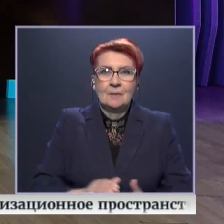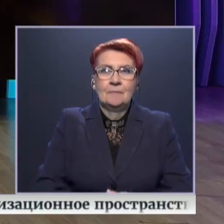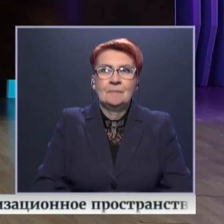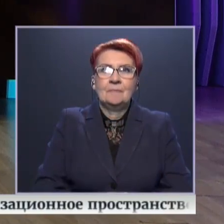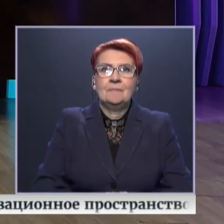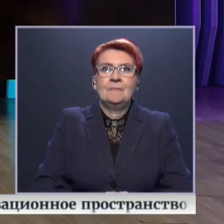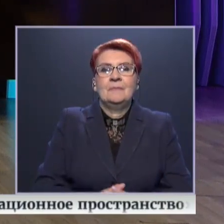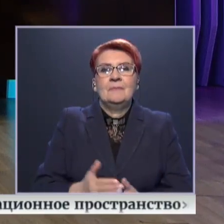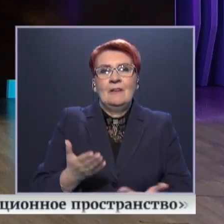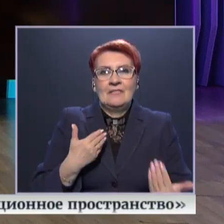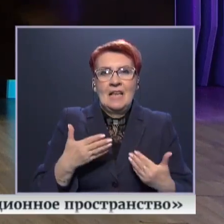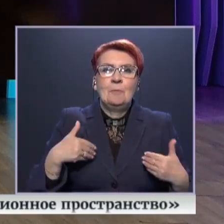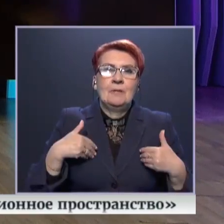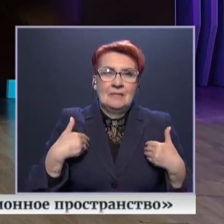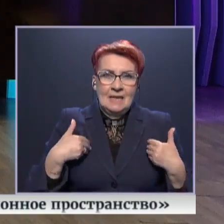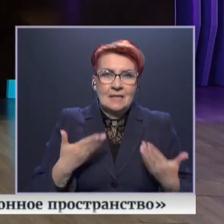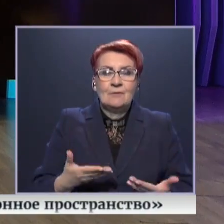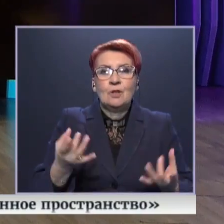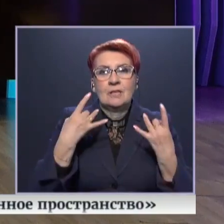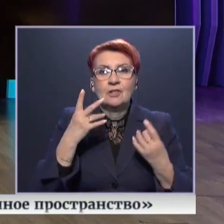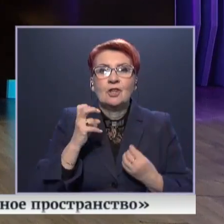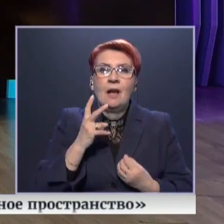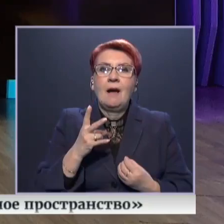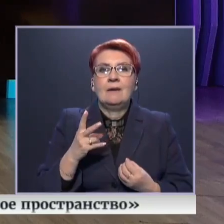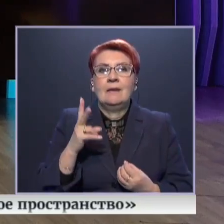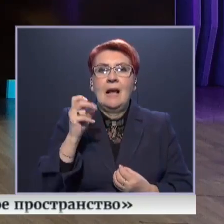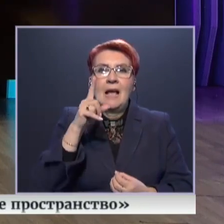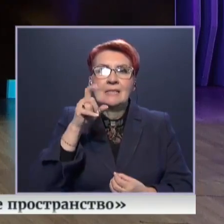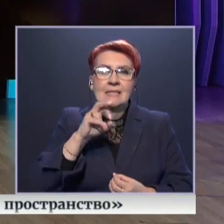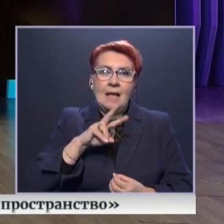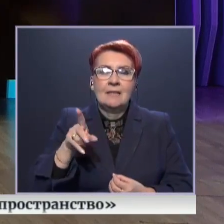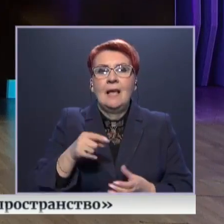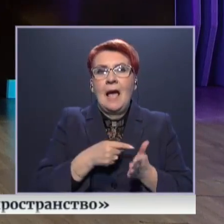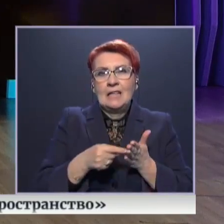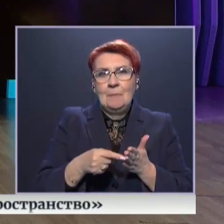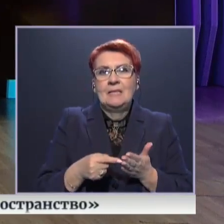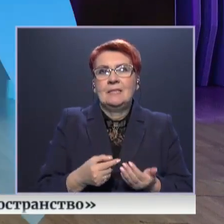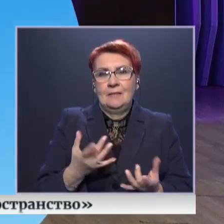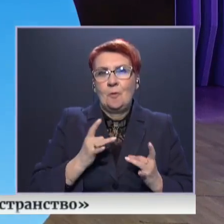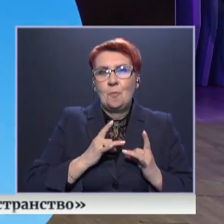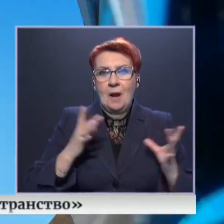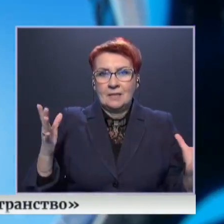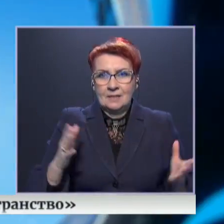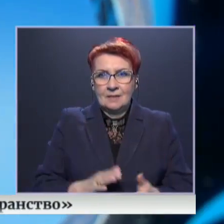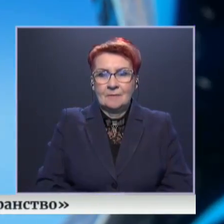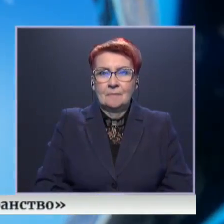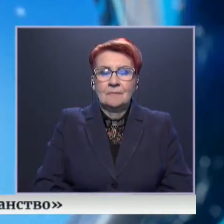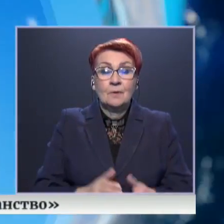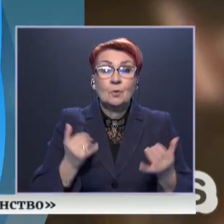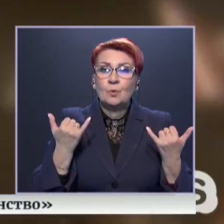Взаимно С праздником Здравствуйте Расскажите как же Казань отметила свой престольный праздник удивительно на